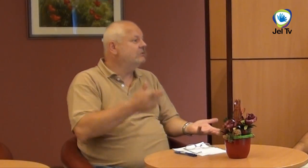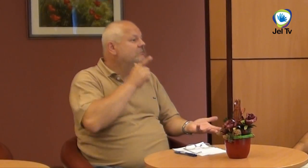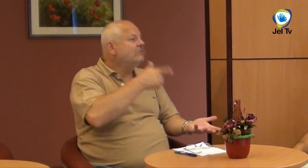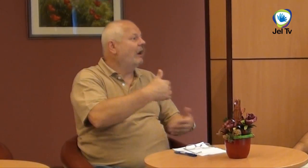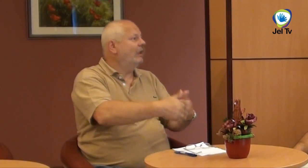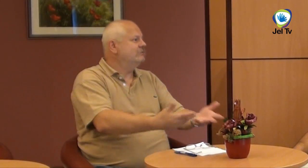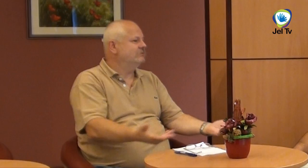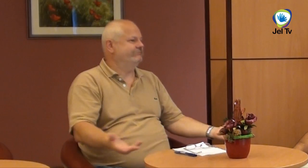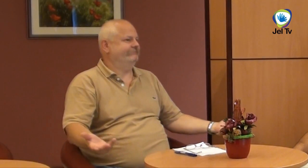Mi lesz, hogyan tovább?